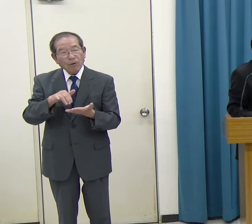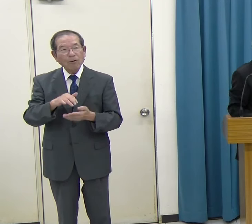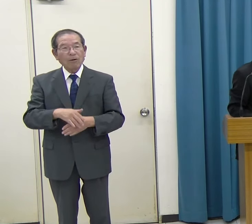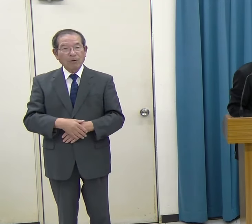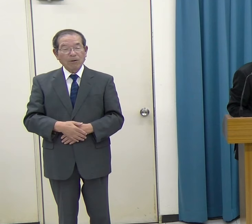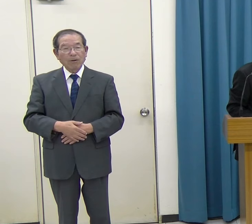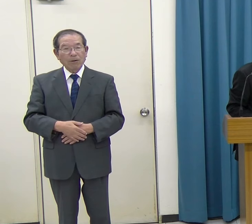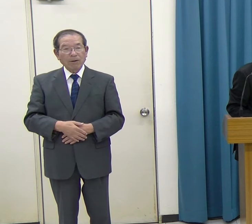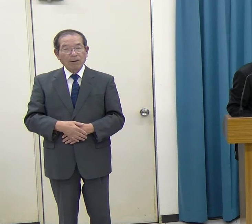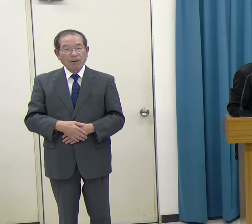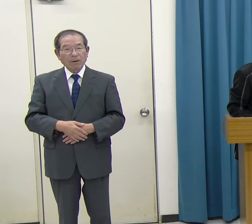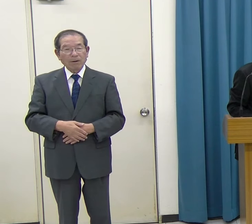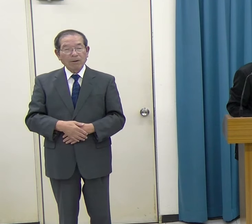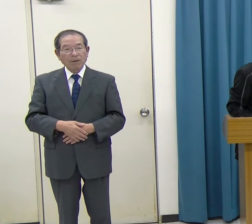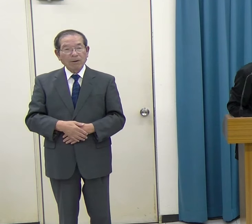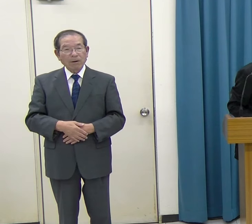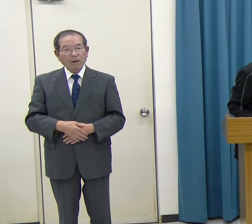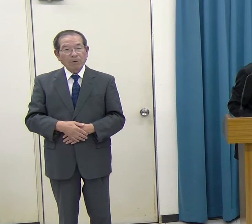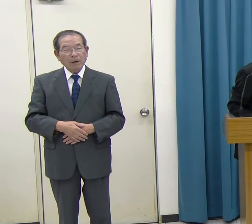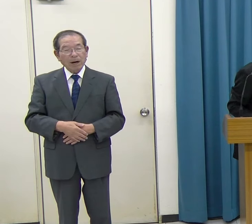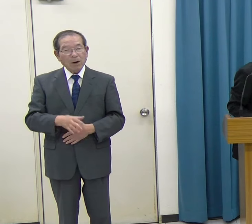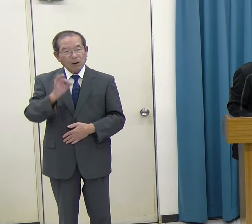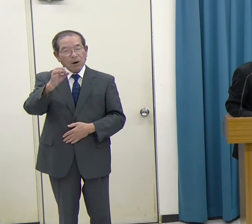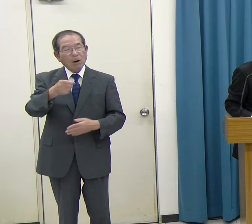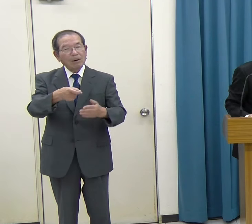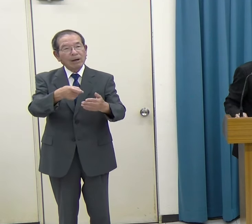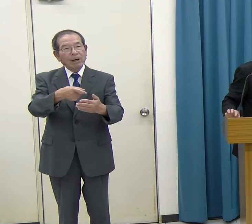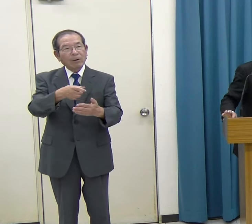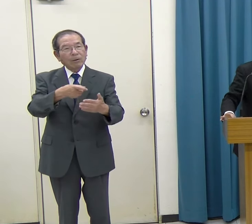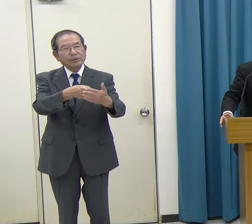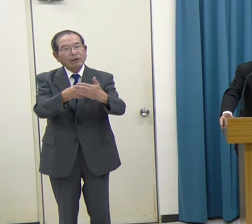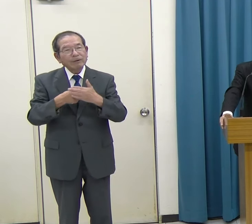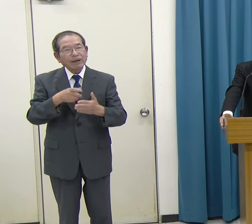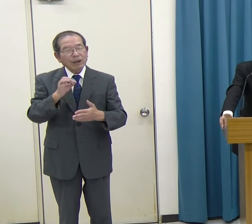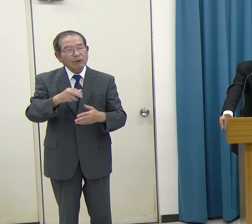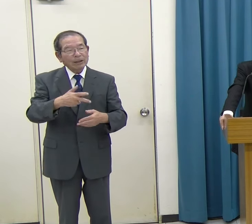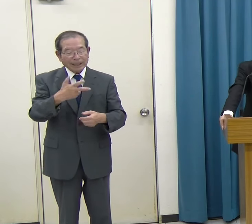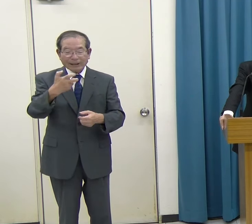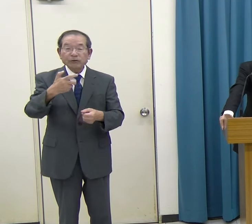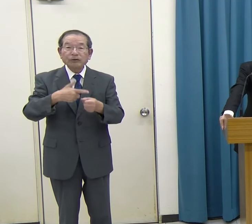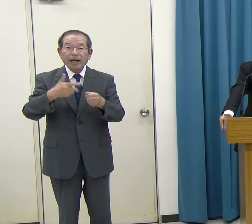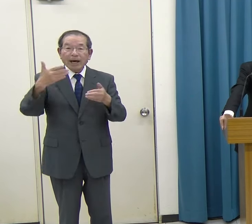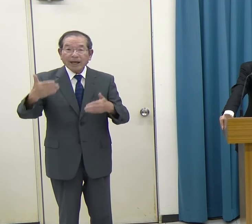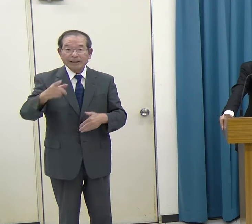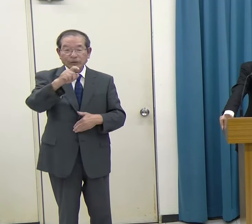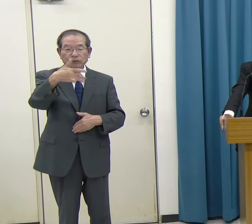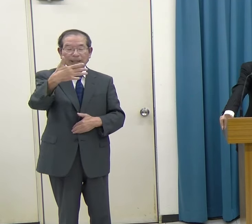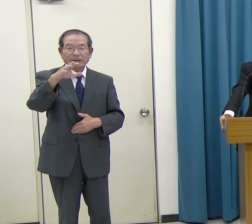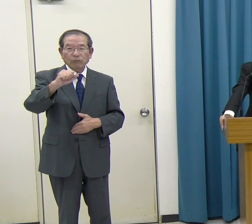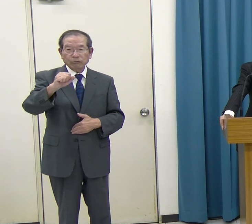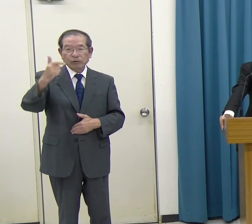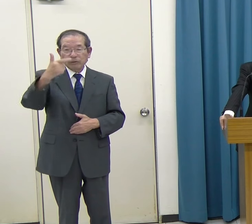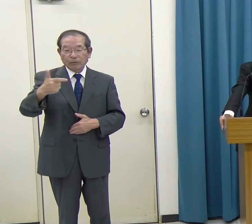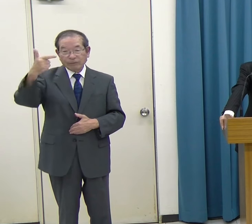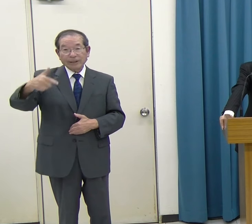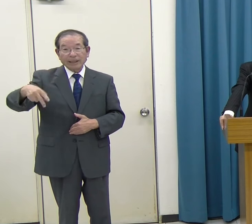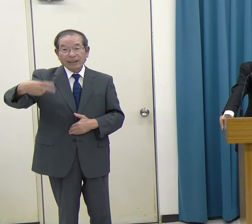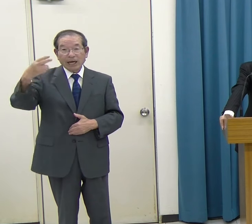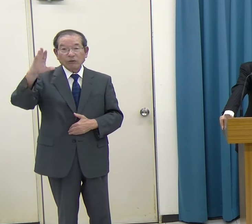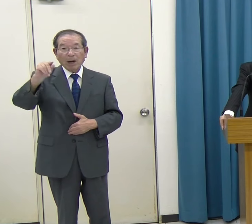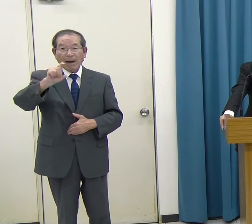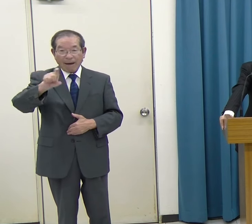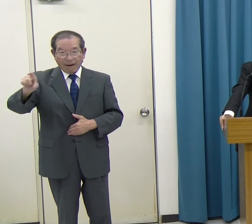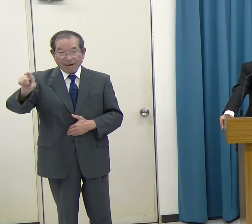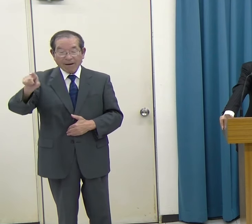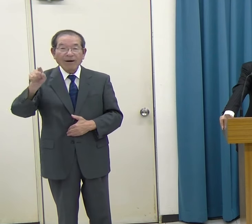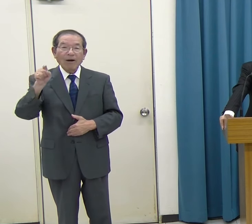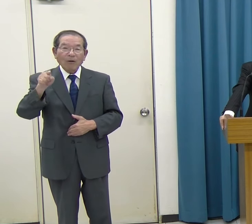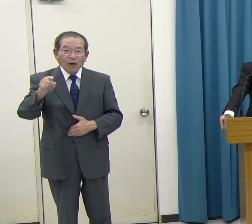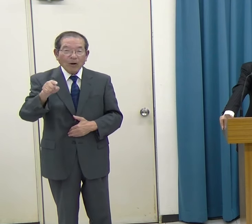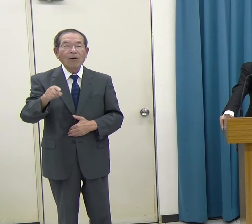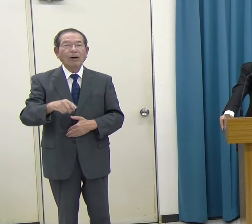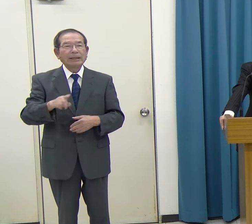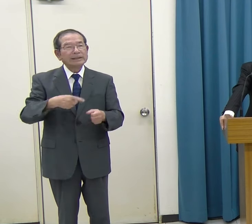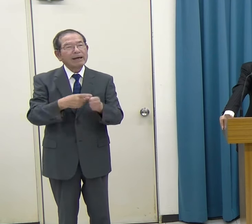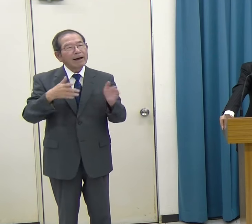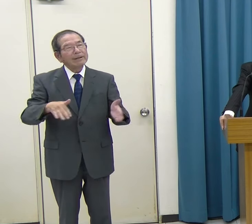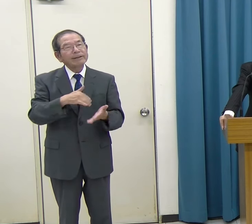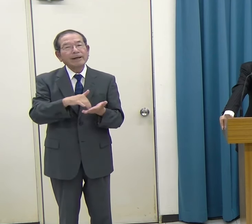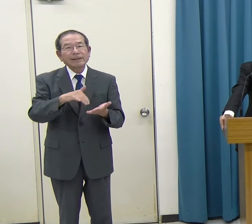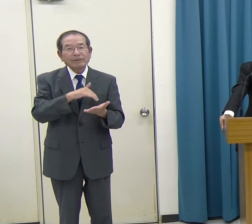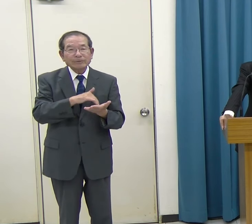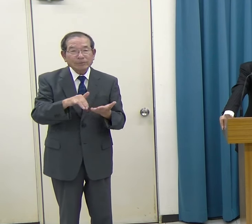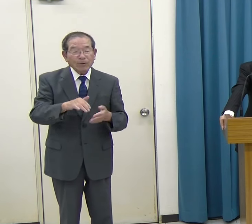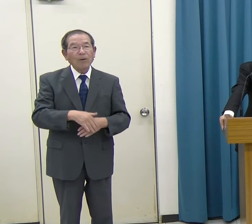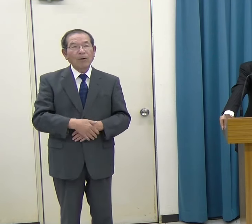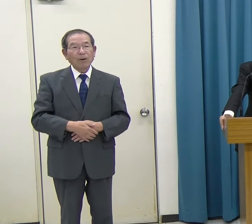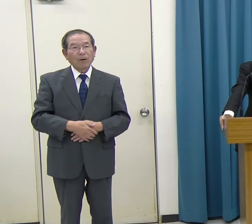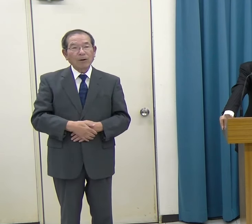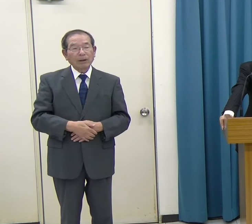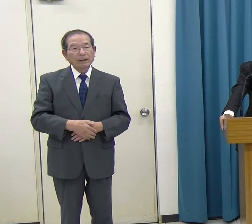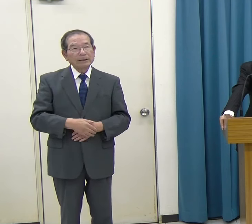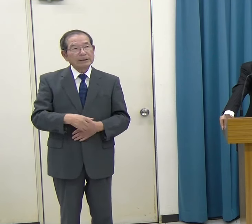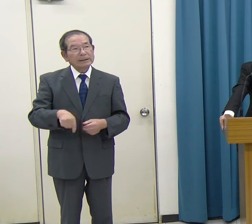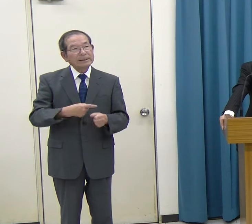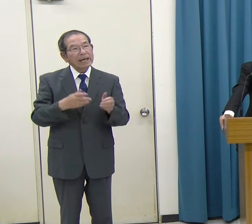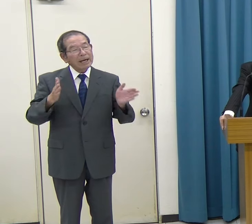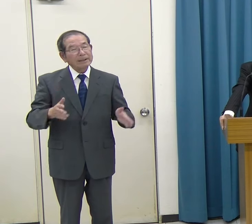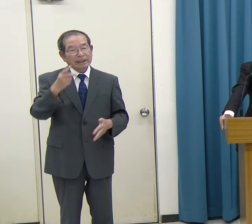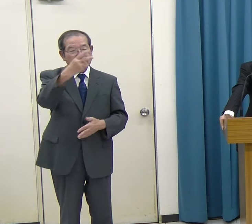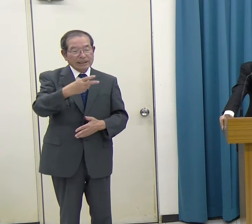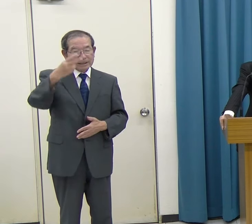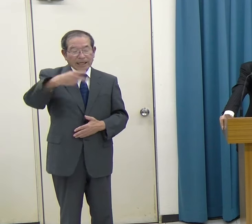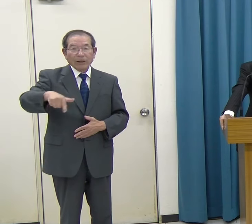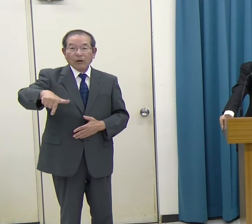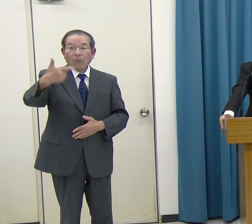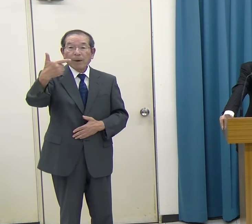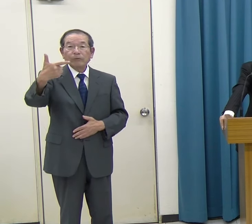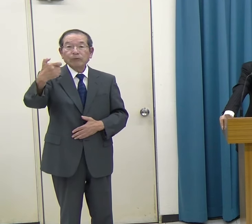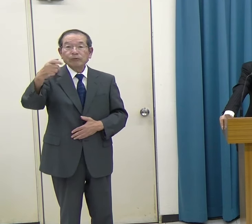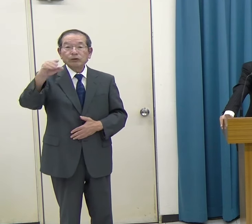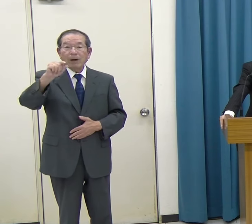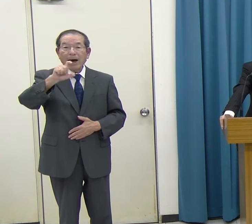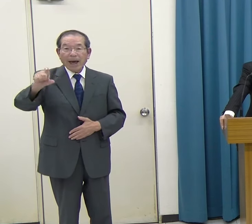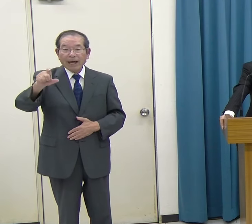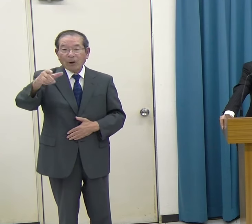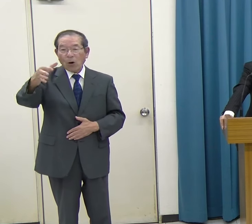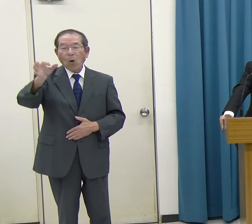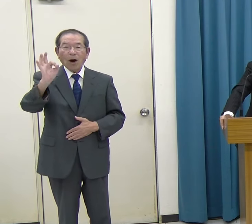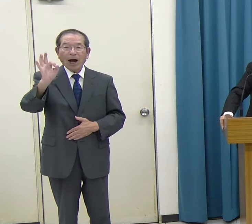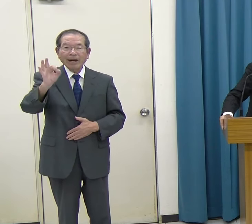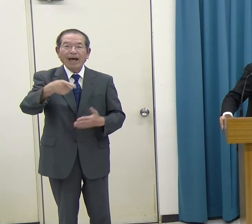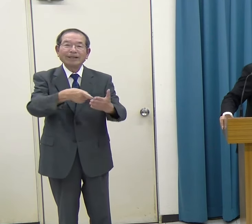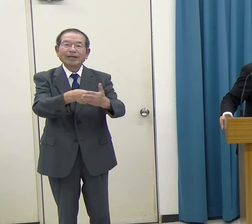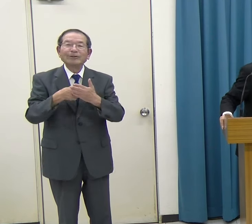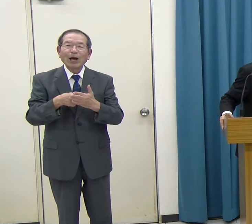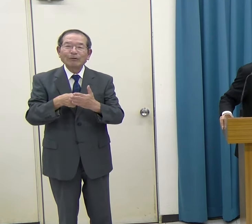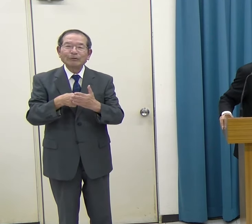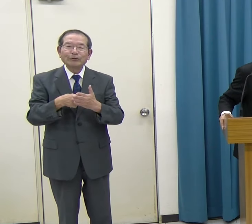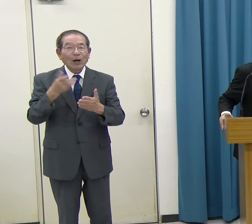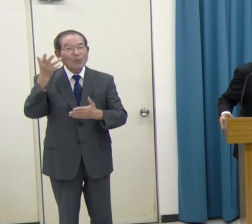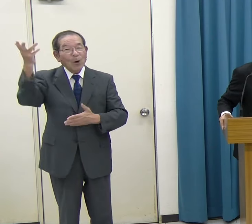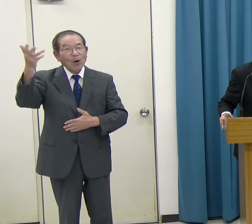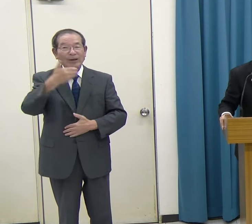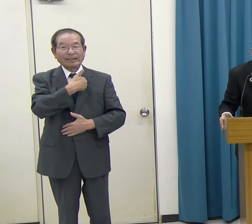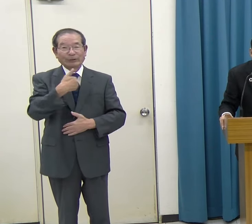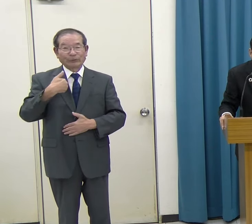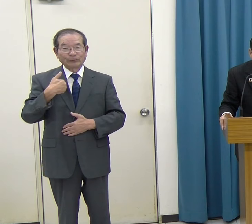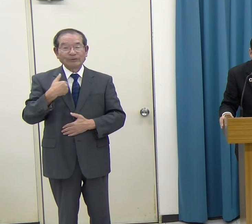コスト削減額は、７０年で１８億６，２００万円、これを単純に年間で割ると、1年当たり２，６６０万円のコストの削減が見込まれると考えています。